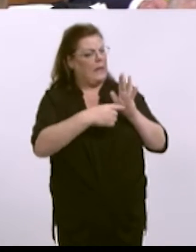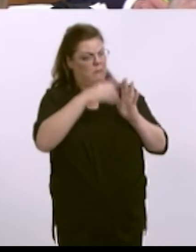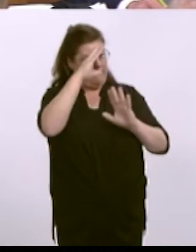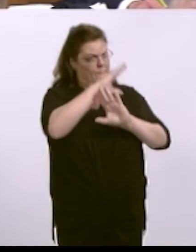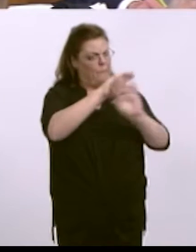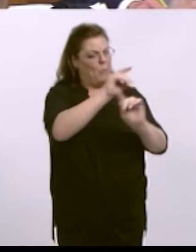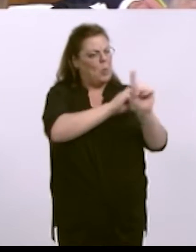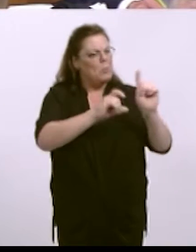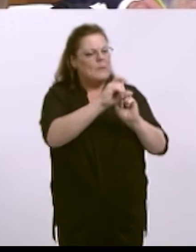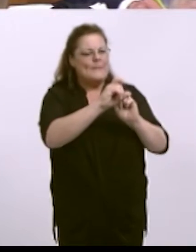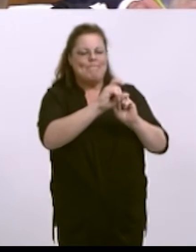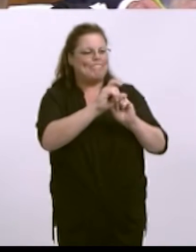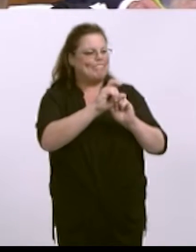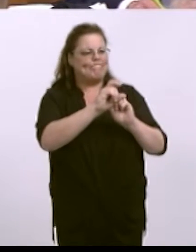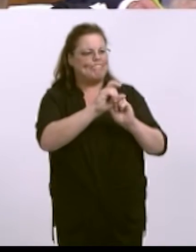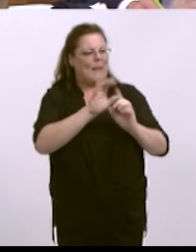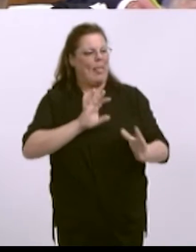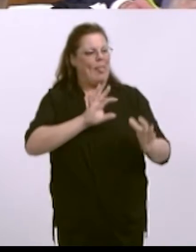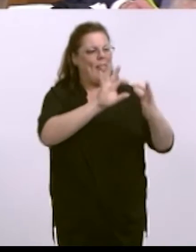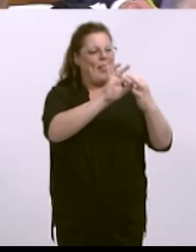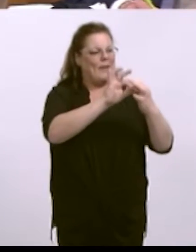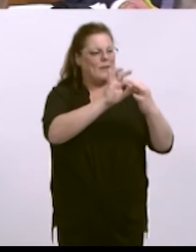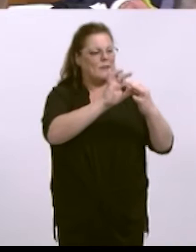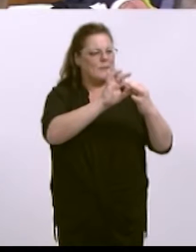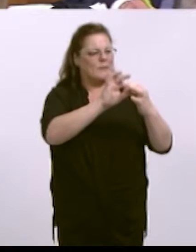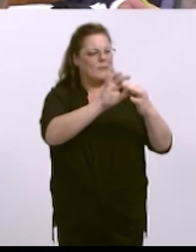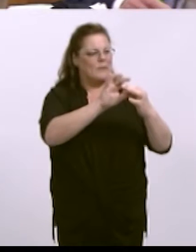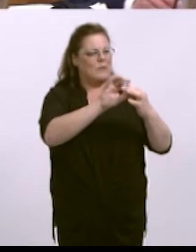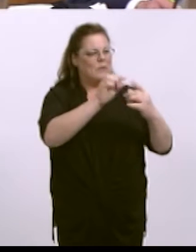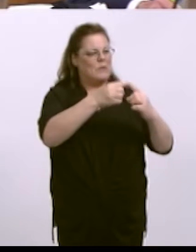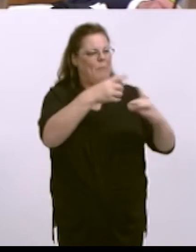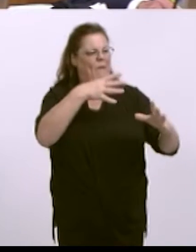nhw gyda band eang. Wrth gwrs, nid nod Cyflymu Cymru yw edrych a yw rhywbeth yn fasnachol